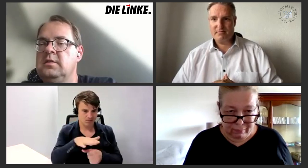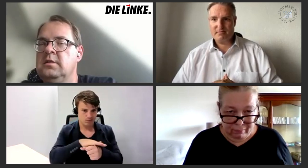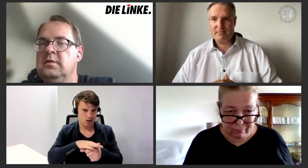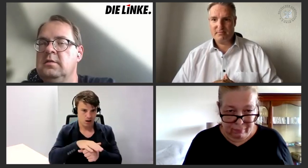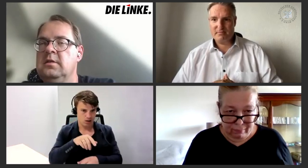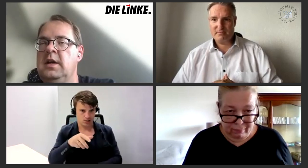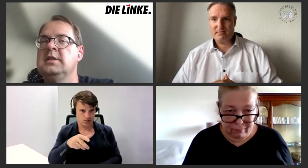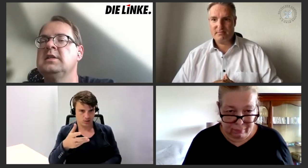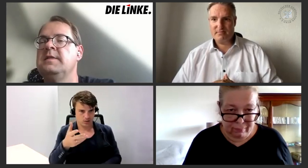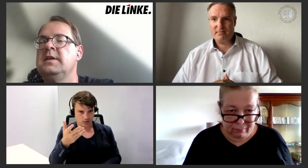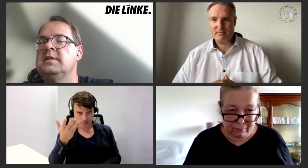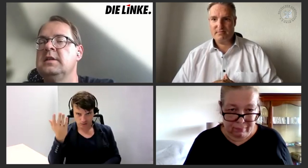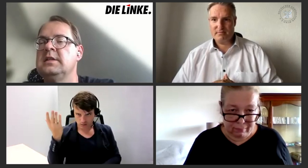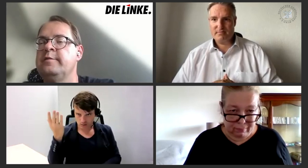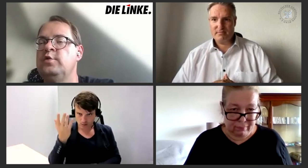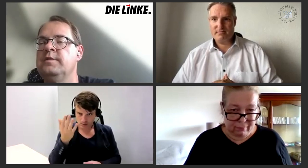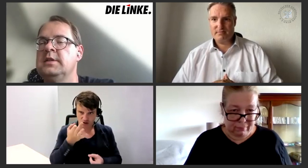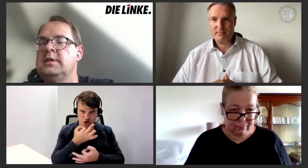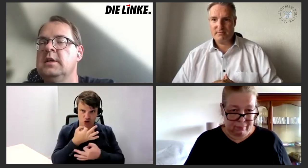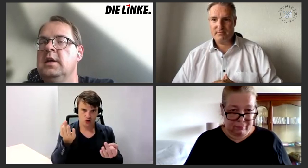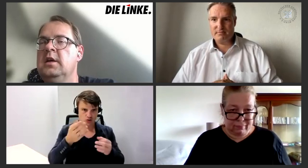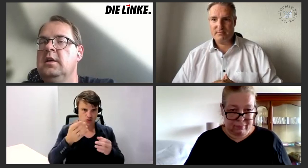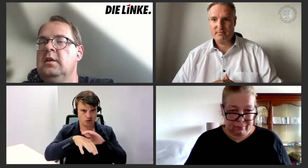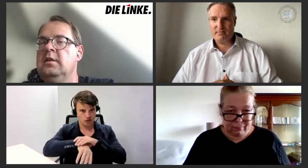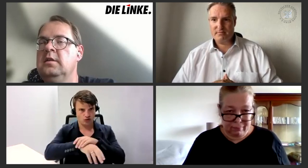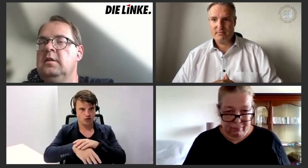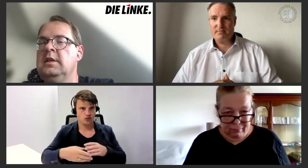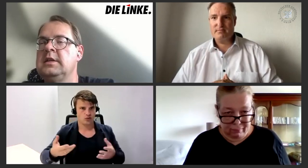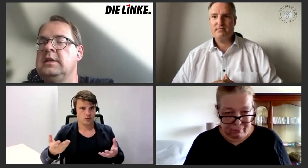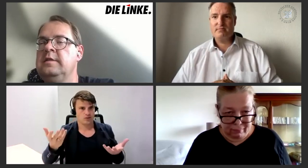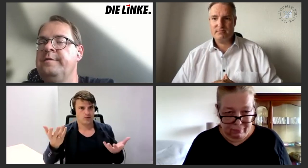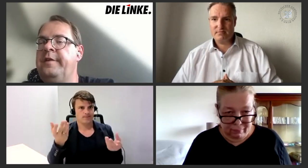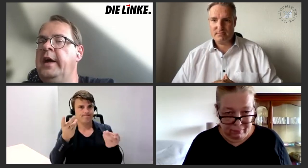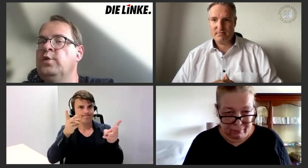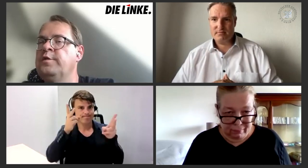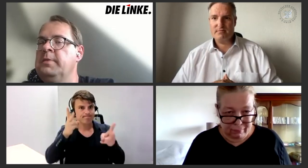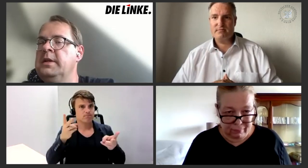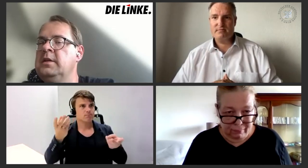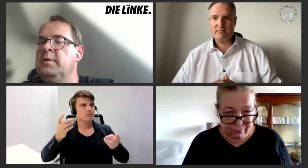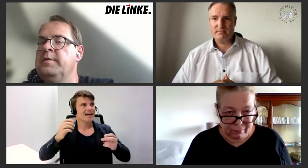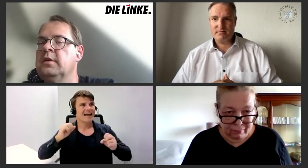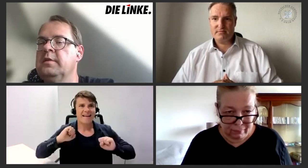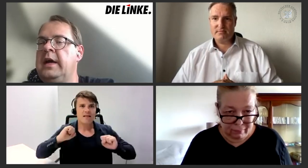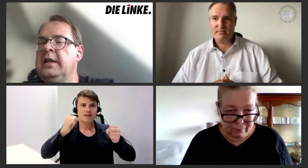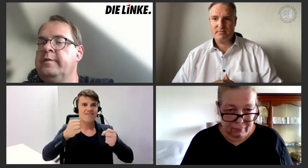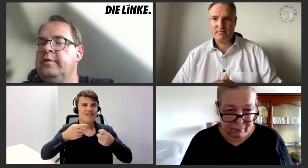den wir hier sprechen, nicht ansatzweise das erfüllt, was Initiativen, Vereine und Verbände